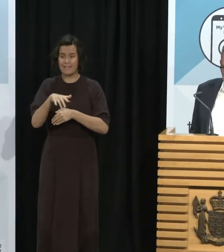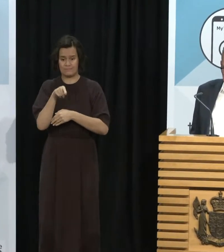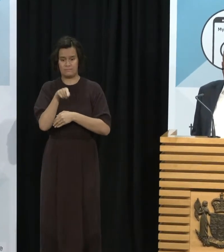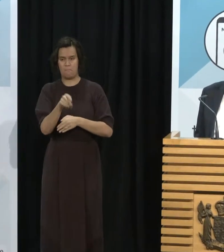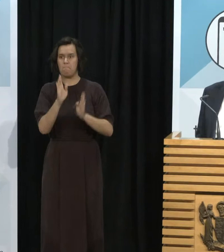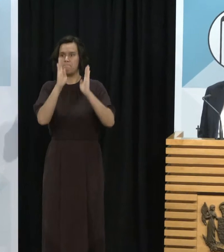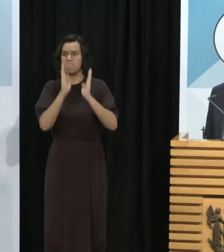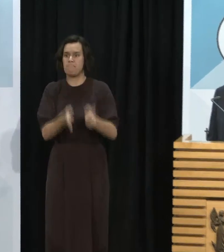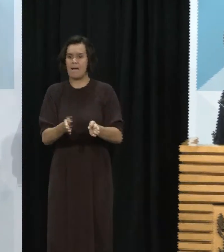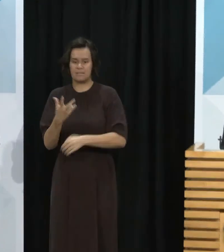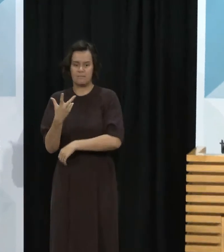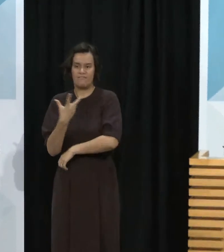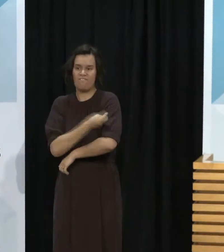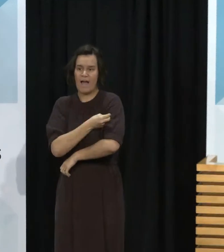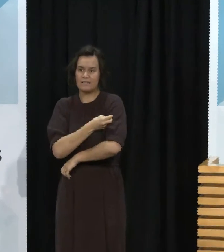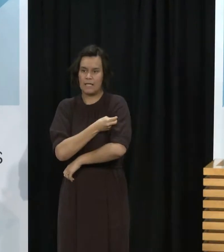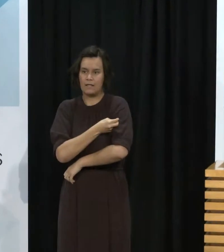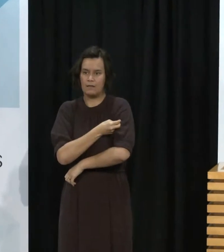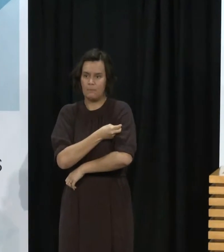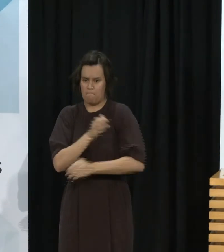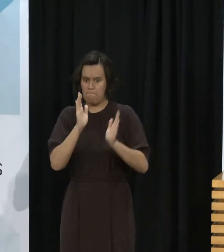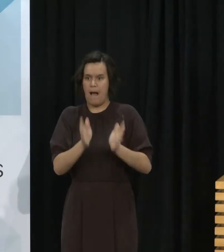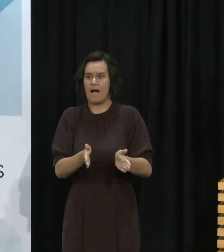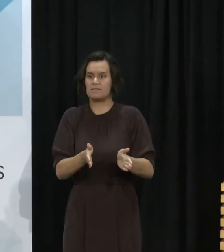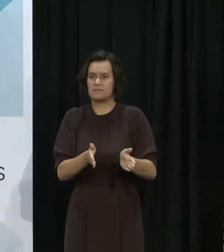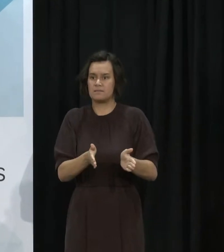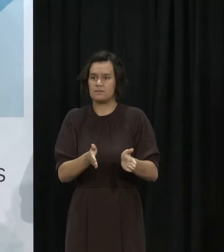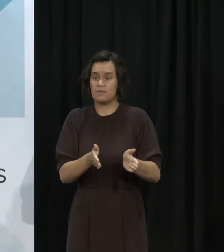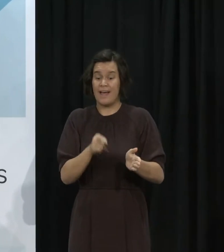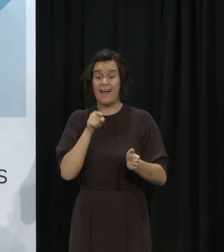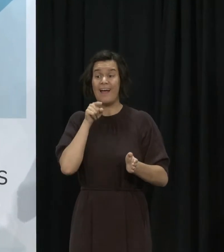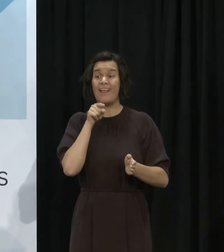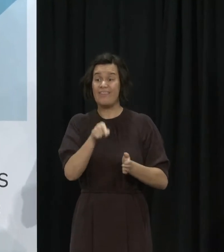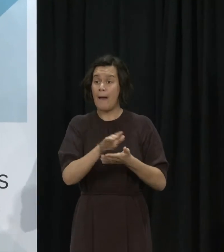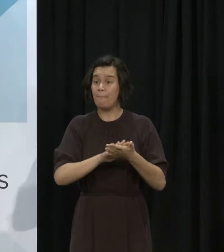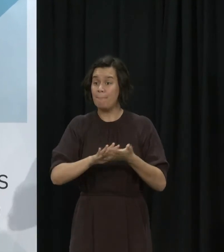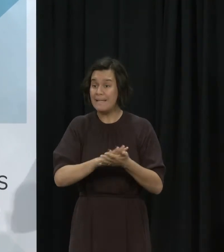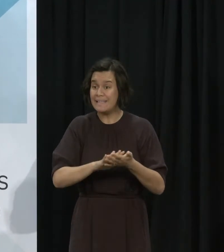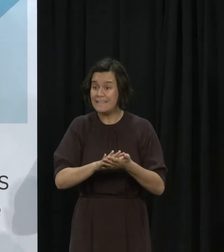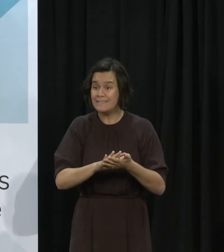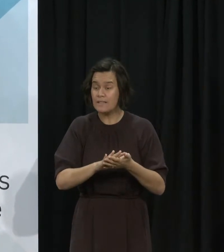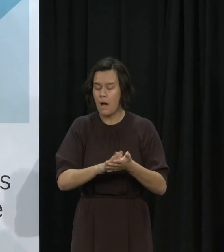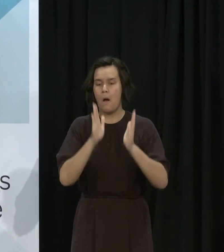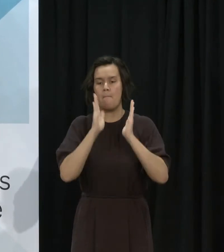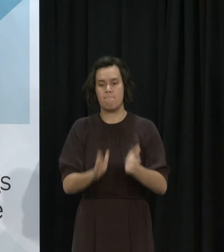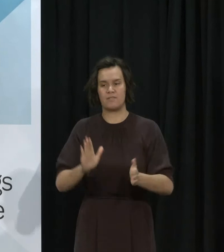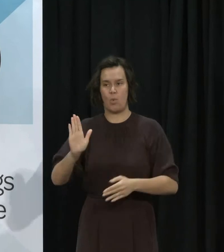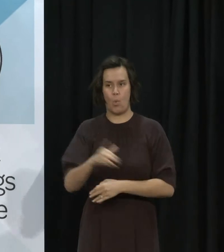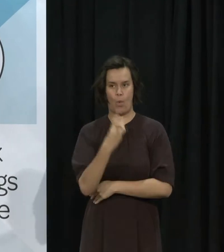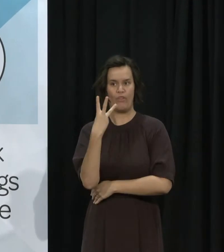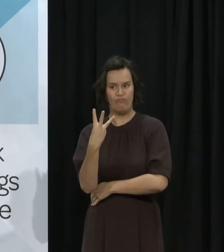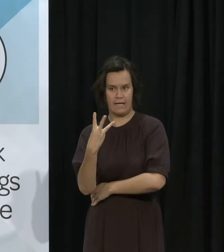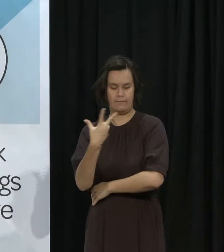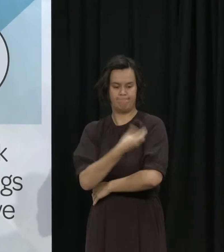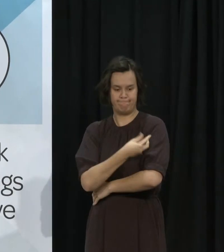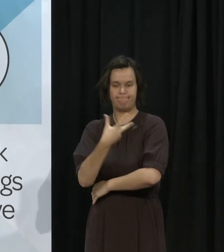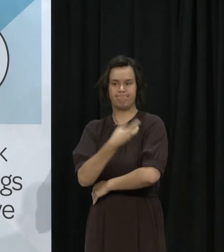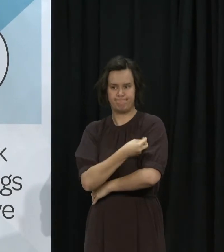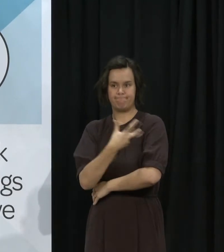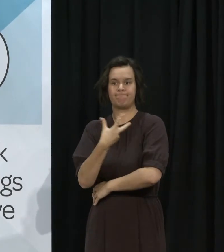mai tera. I whakaae ano te rnanga o te kaunihera i roto